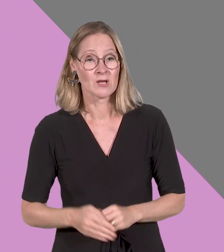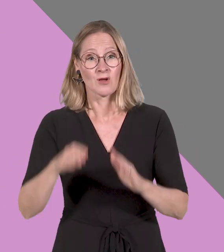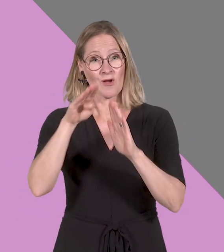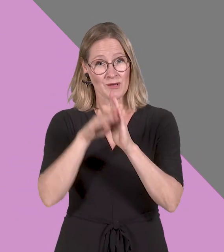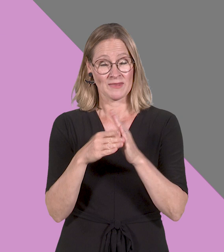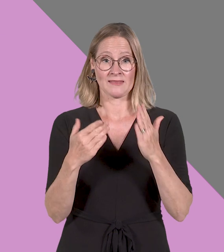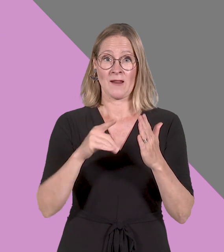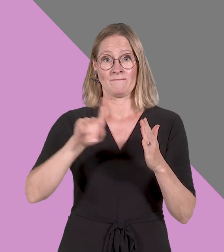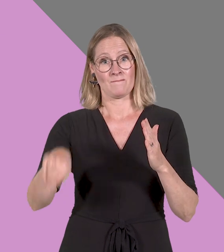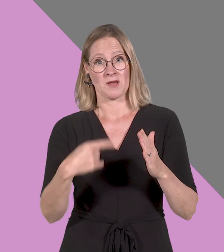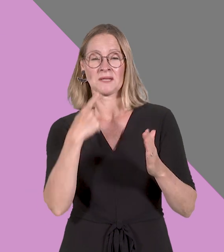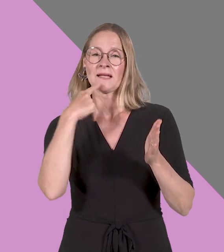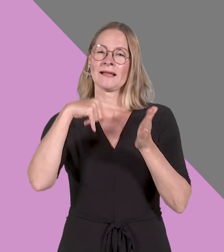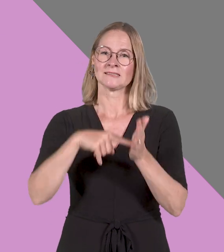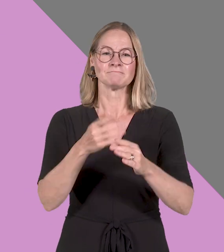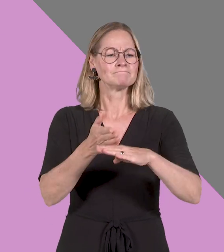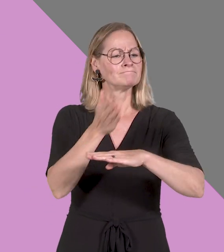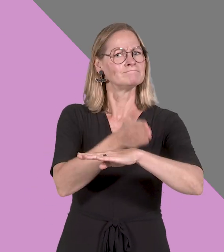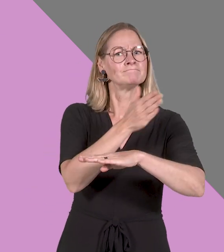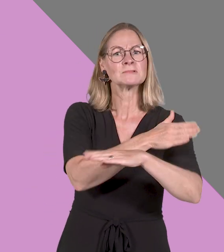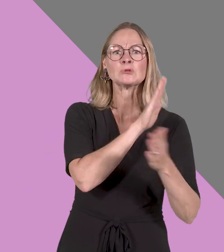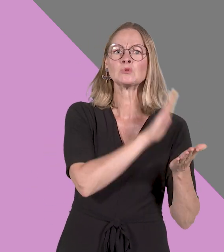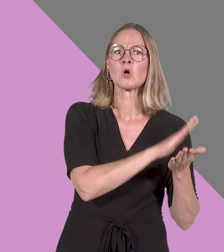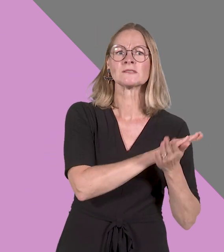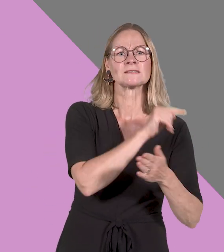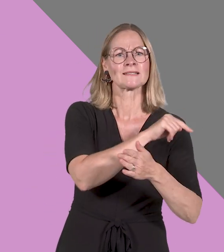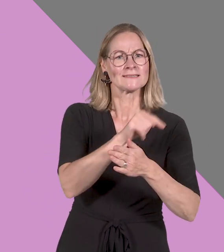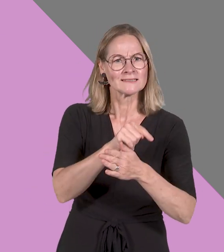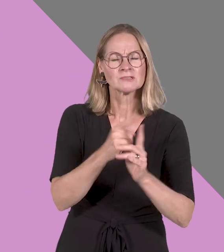Ohjelmassa tänä vuonna muun muassa aiempien vuosien suosikkeja, -